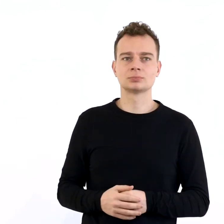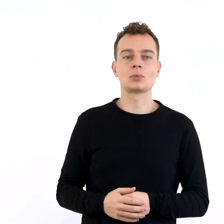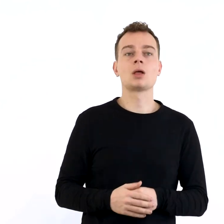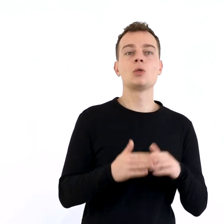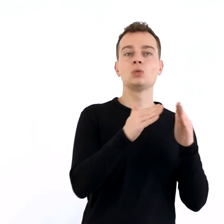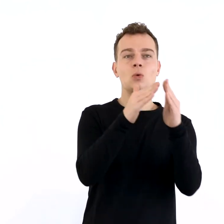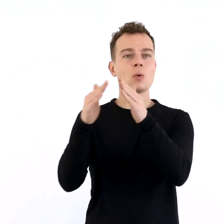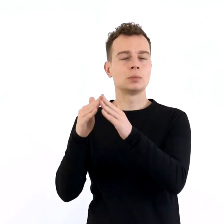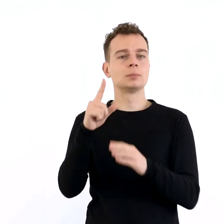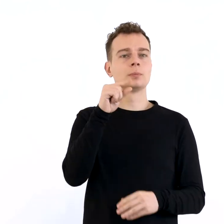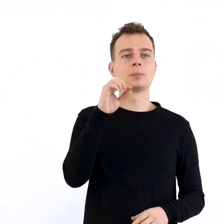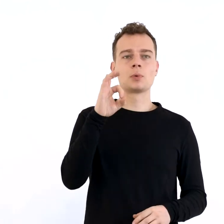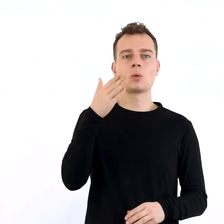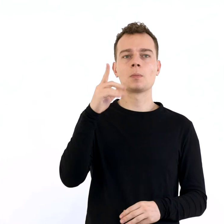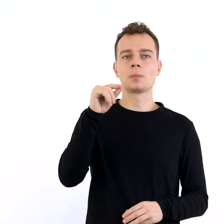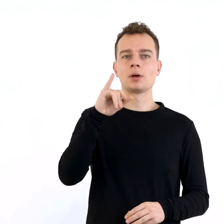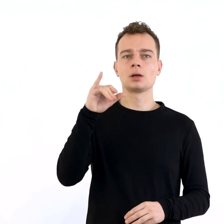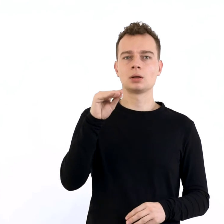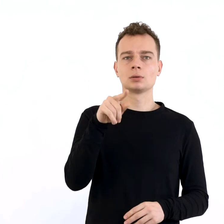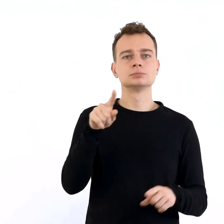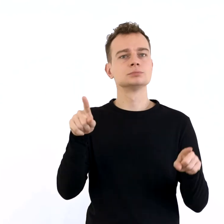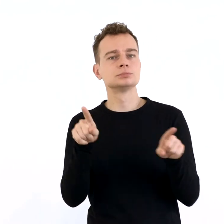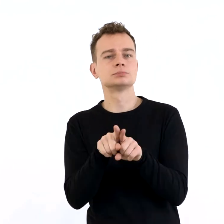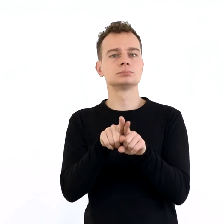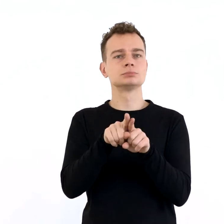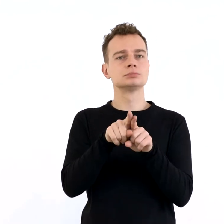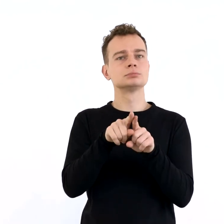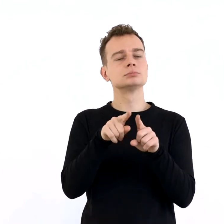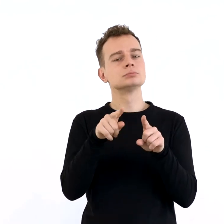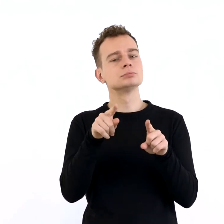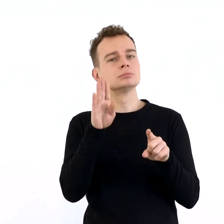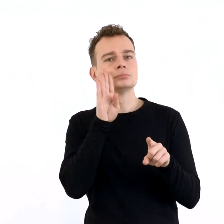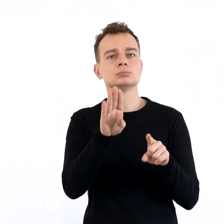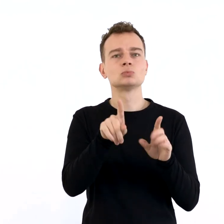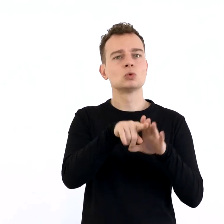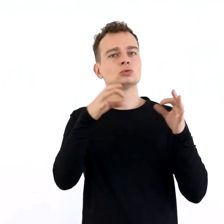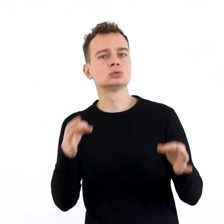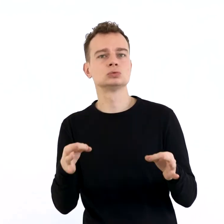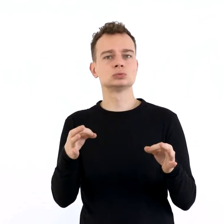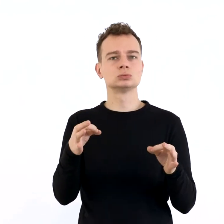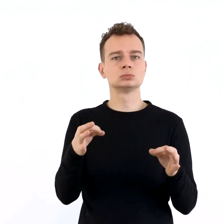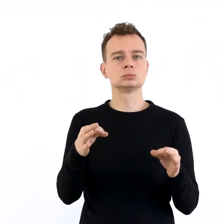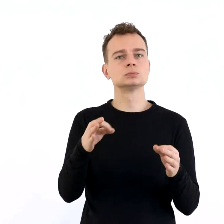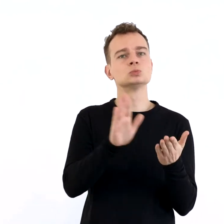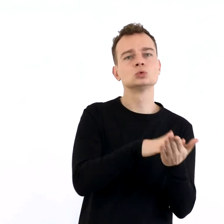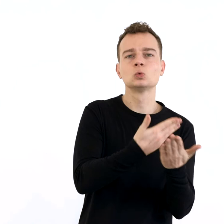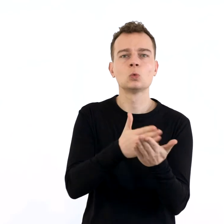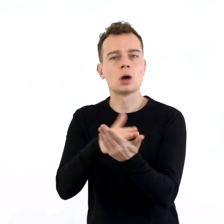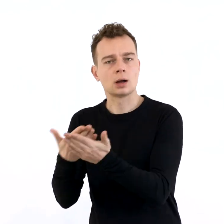Przykłady zachowanych domów pompejańskich to: